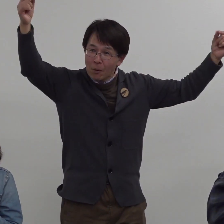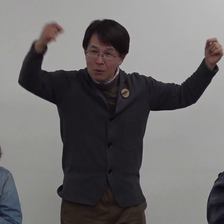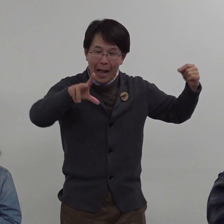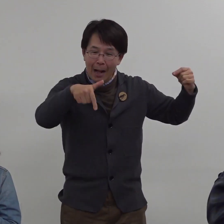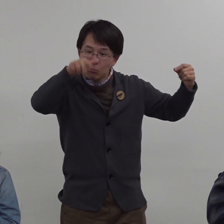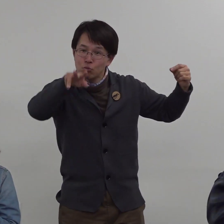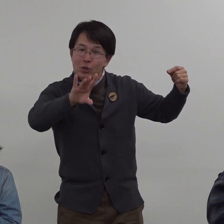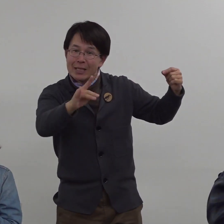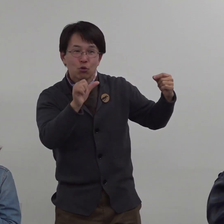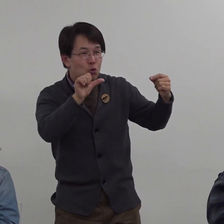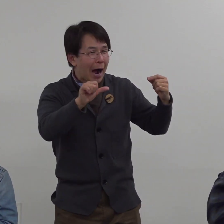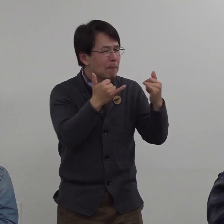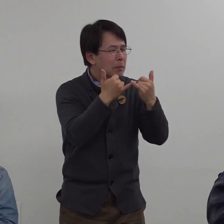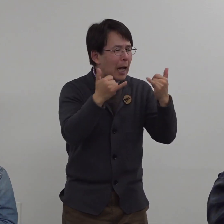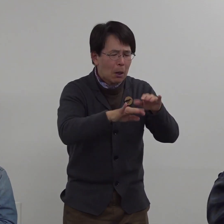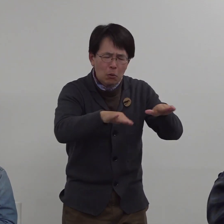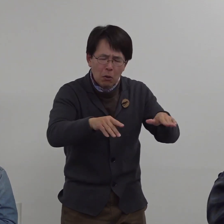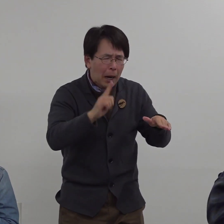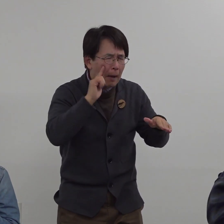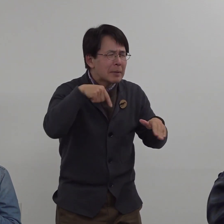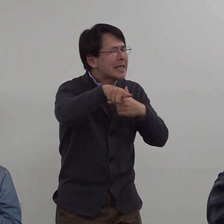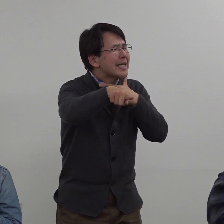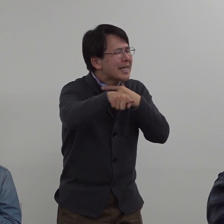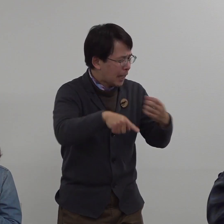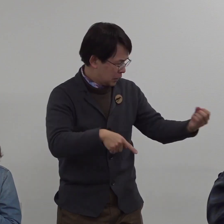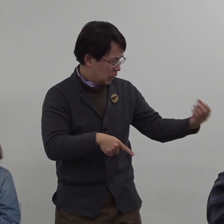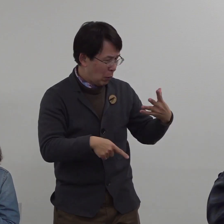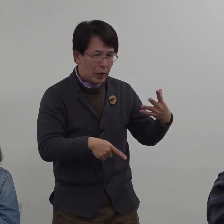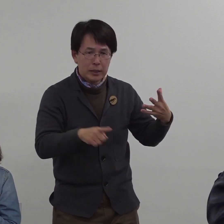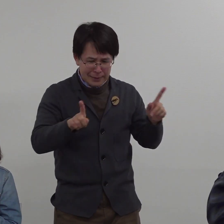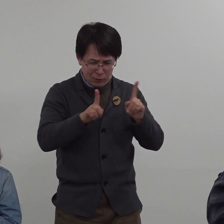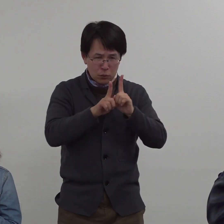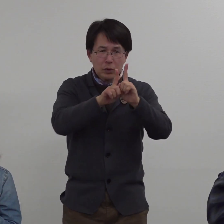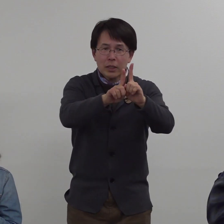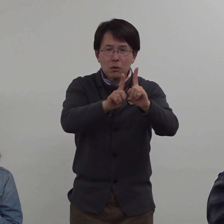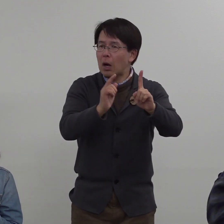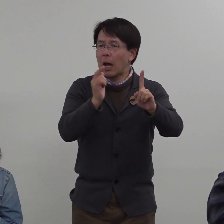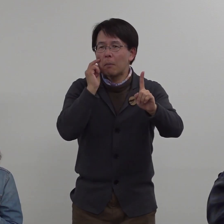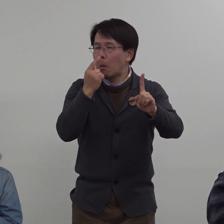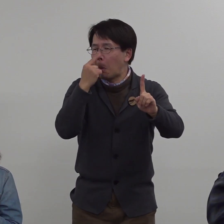子供が見に行きたいって言っても 私は一緒に行くことができなくて